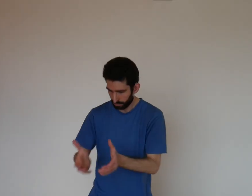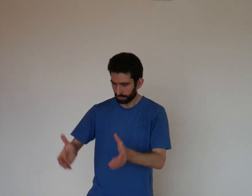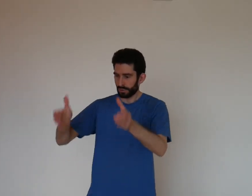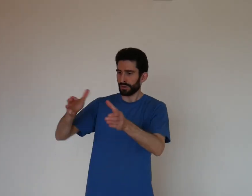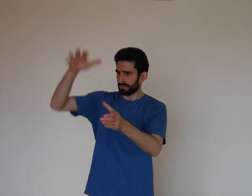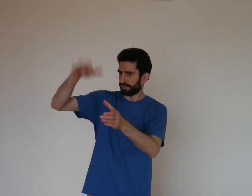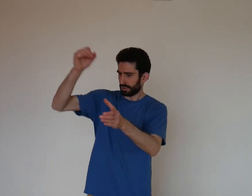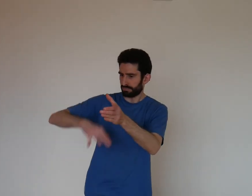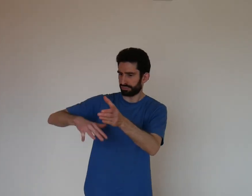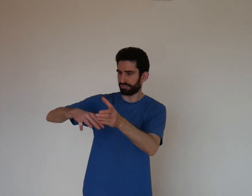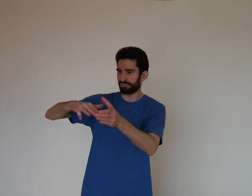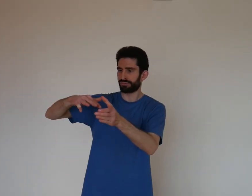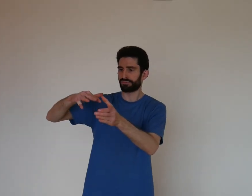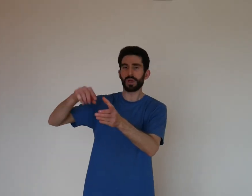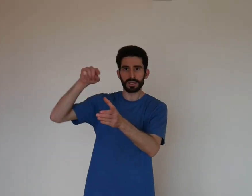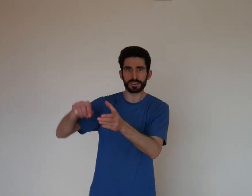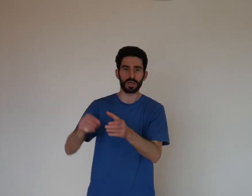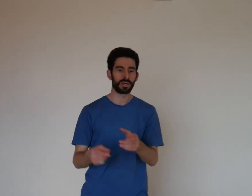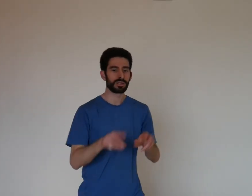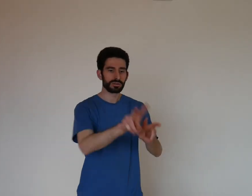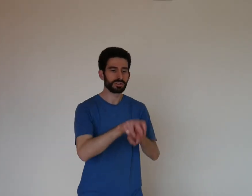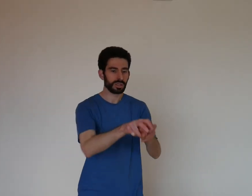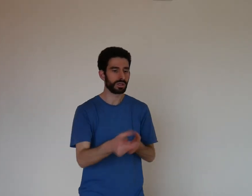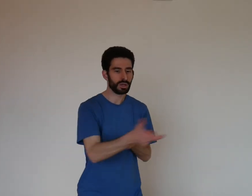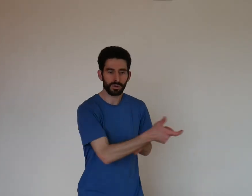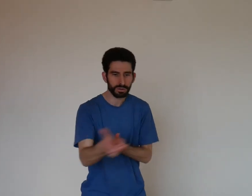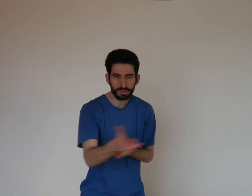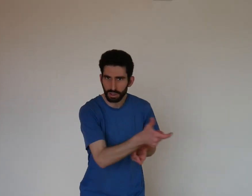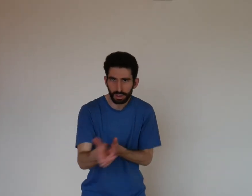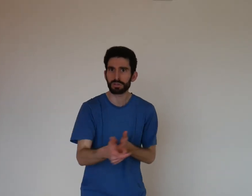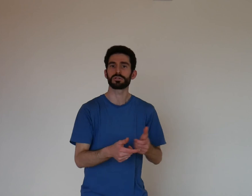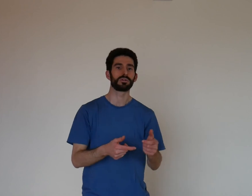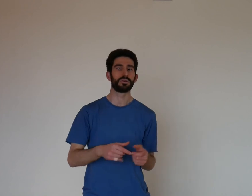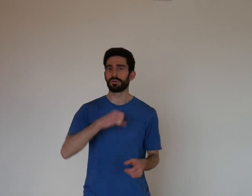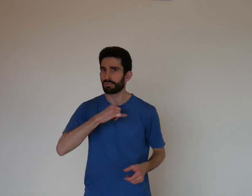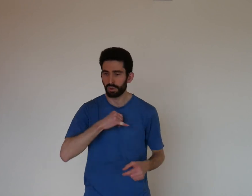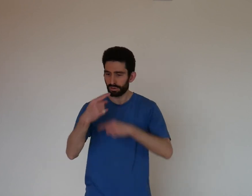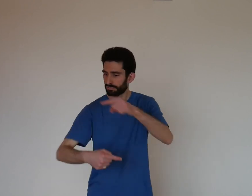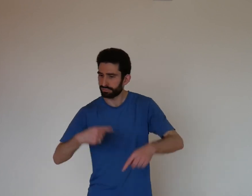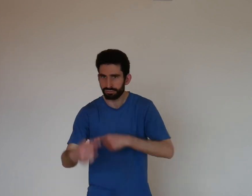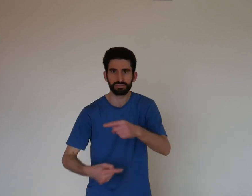Ou bien l'eau de pluie est collectée et réutilisée pour l'arrosage des jardins, les toilettes, etc.